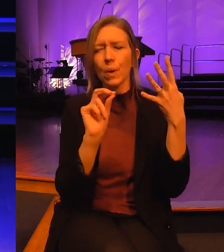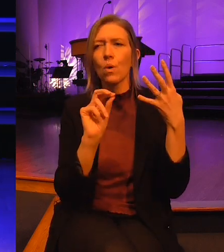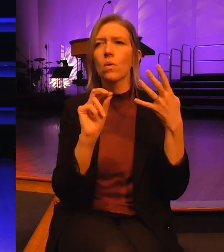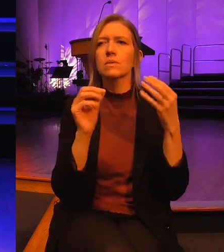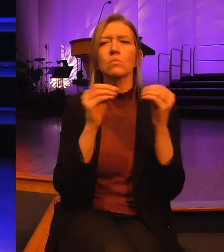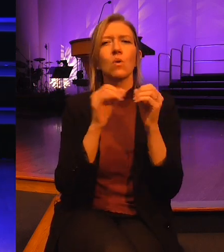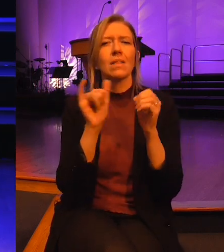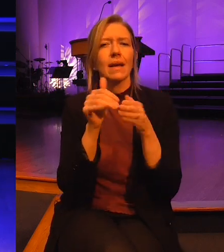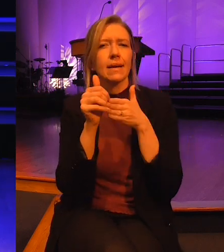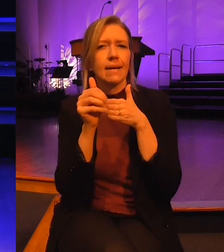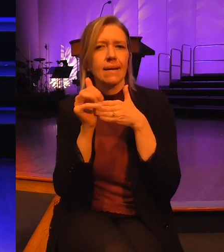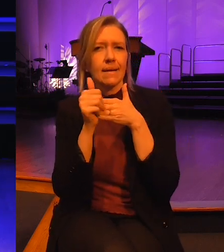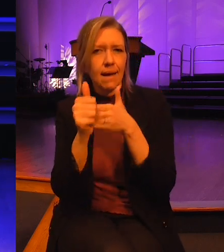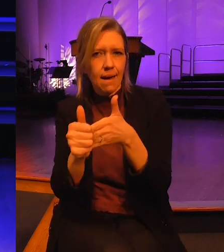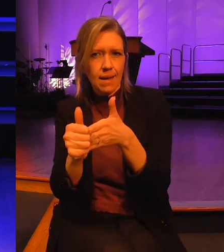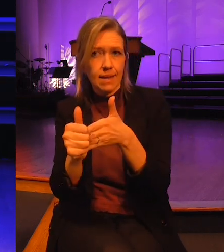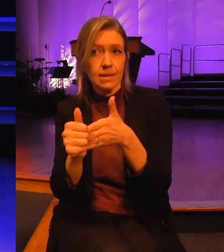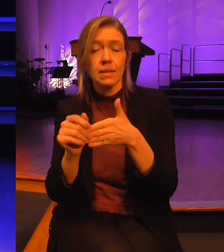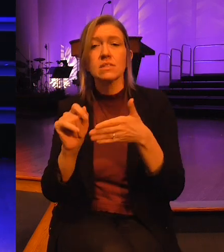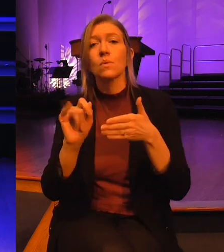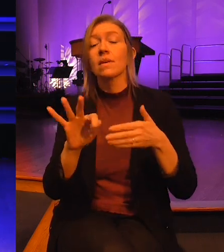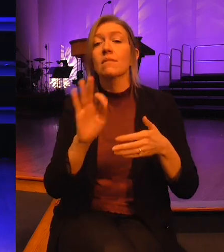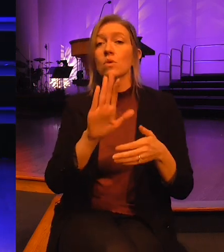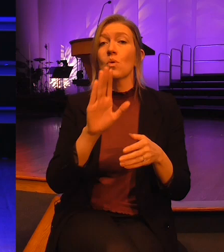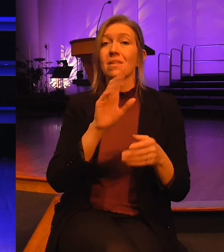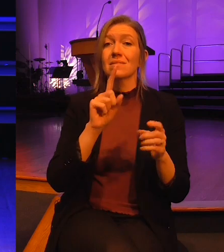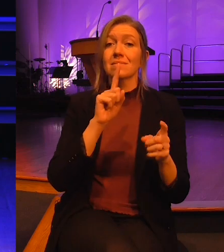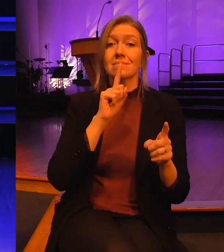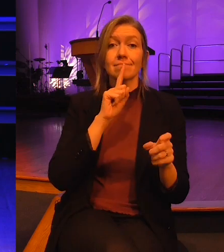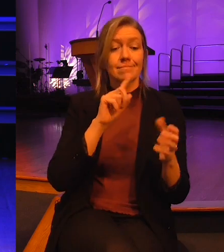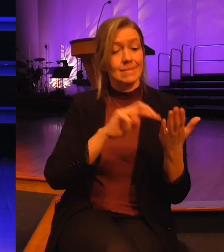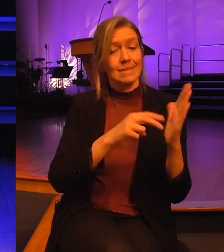que esas intenciones sean más afirmativas, como hablaremos en la próxima sesión.